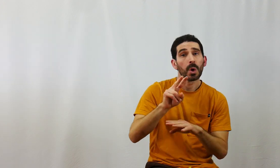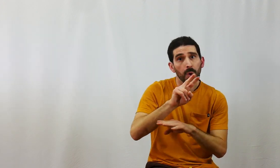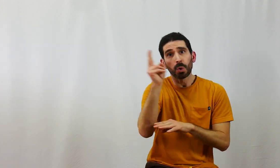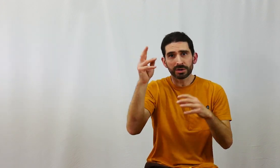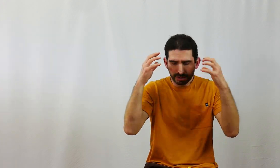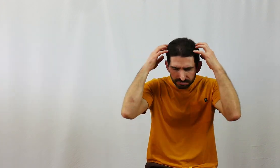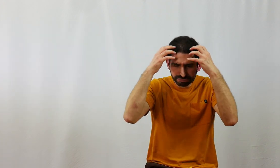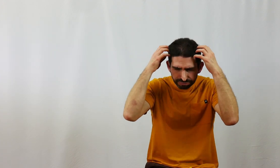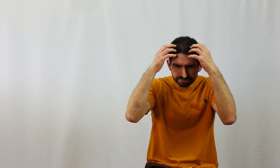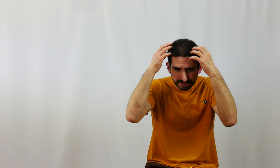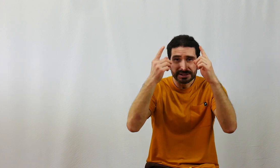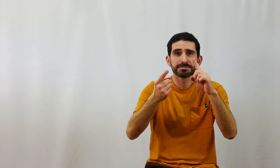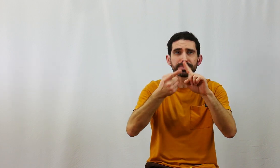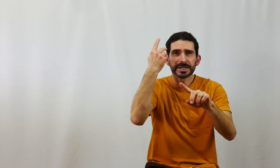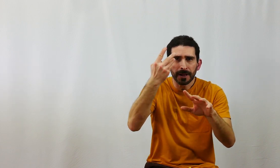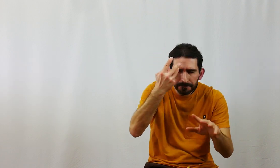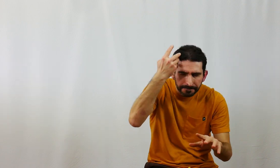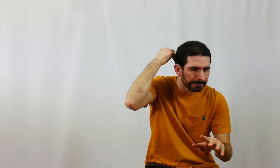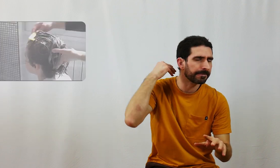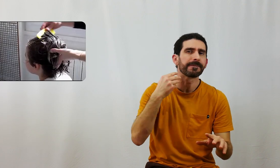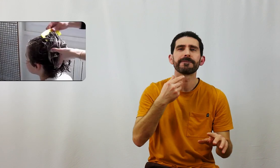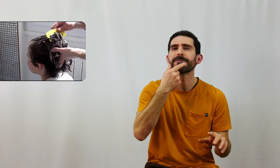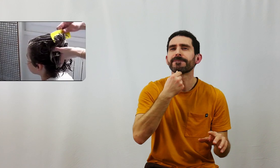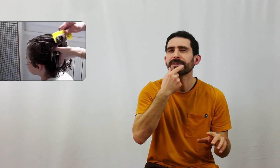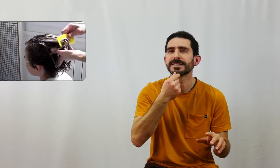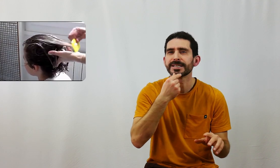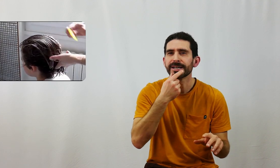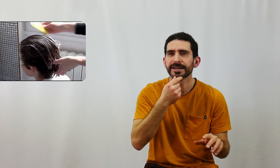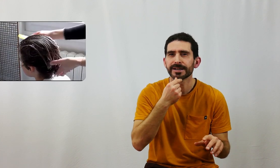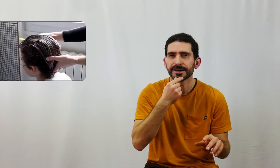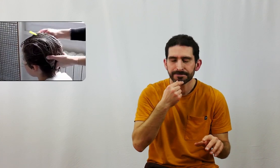Utiliser un démêlant pour se peigner facilement.